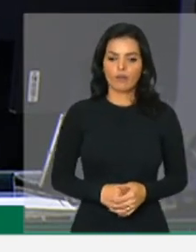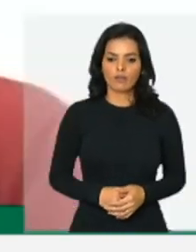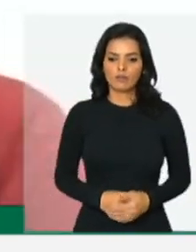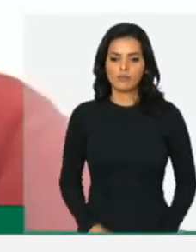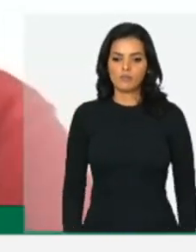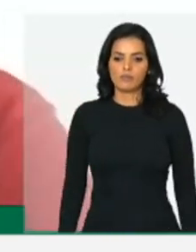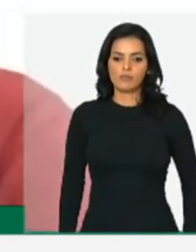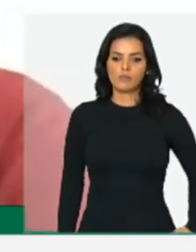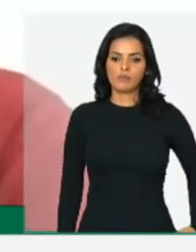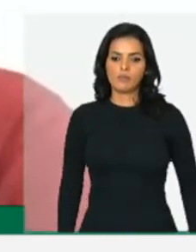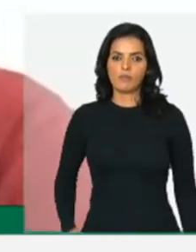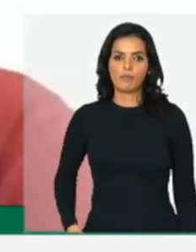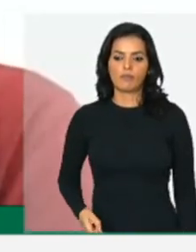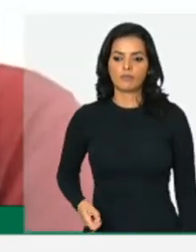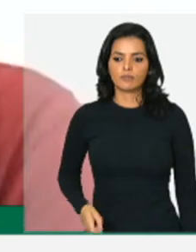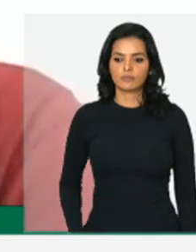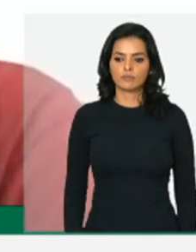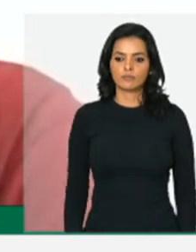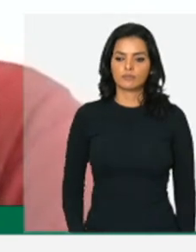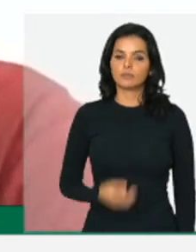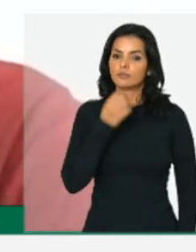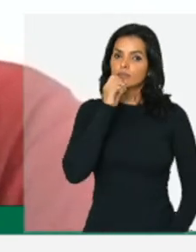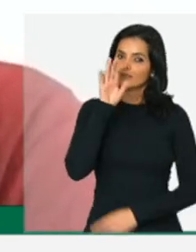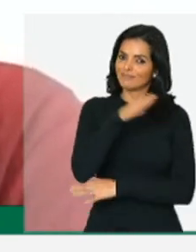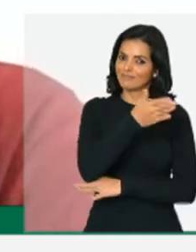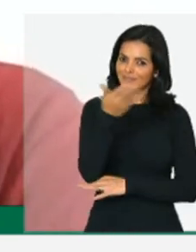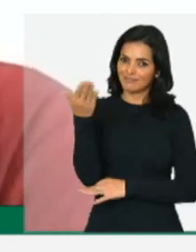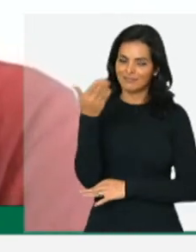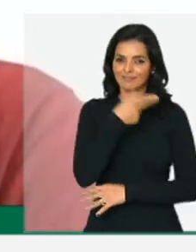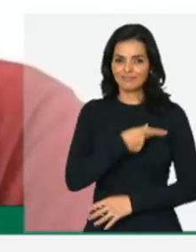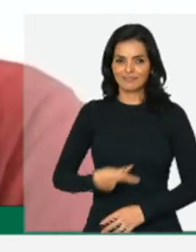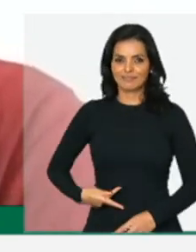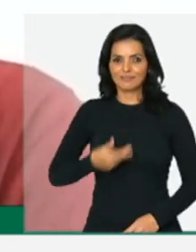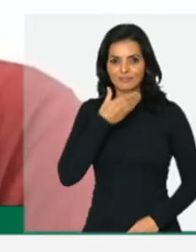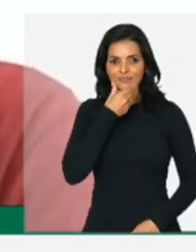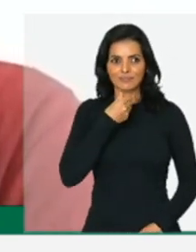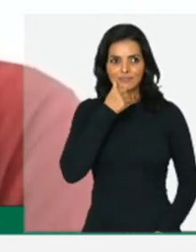INCLUSIVE NÓS RETIRAMOS O KIT OBSTRUÇÃO A PARTIR DO MOMENTO QUE O PRESIDENTE ARTHUR LIRA SE COMPROMETEU,